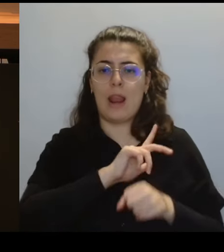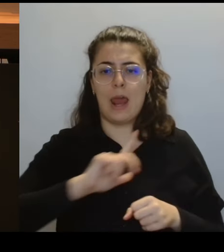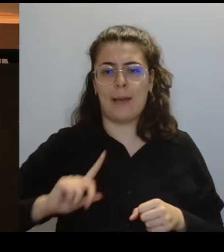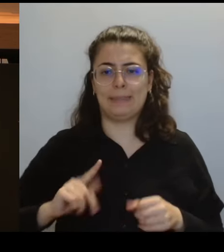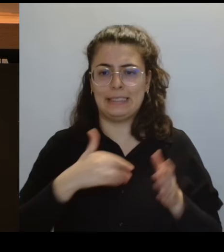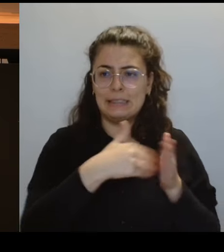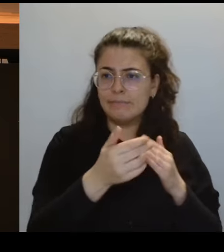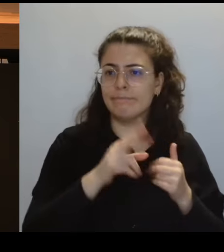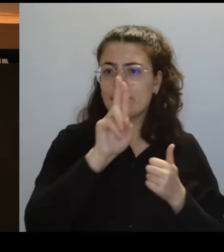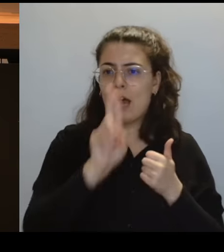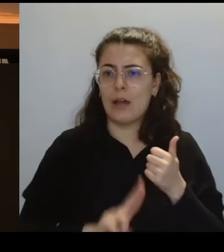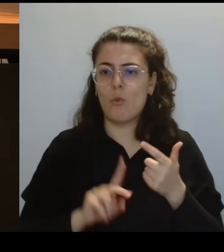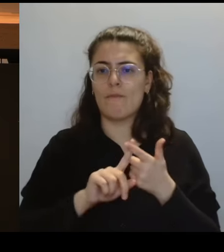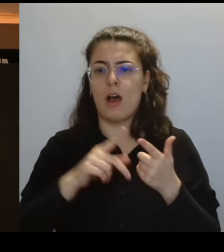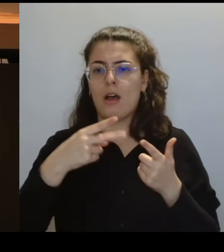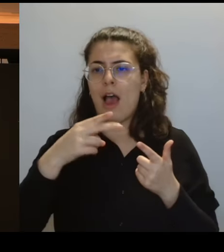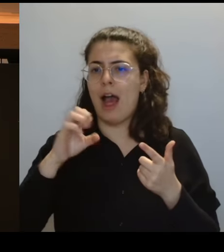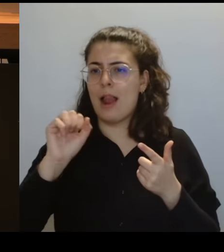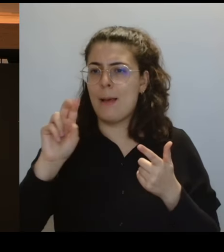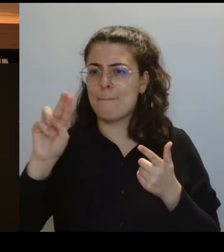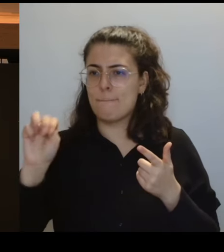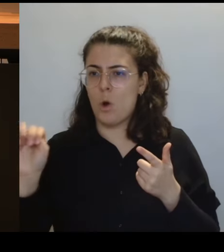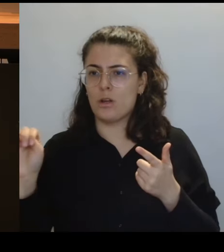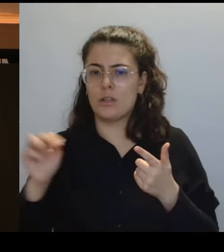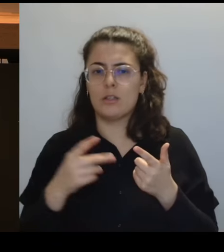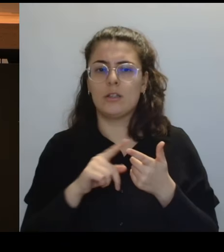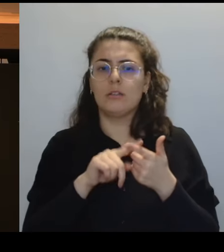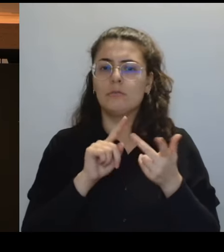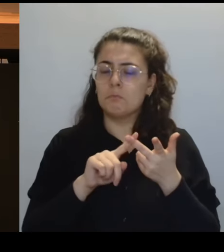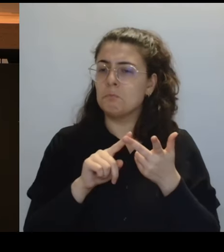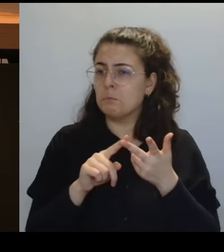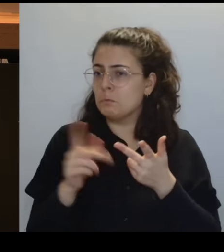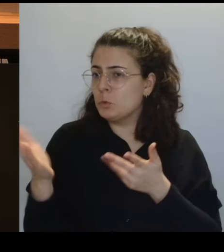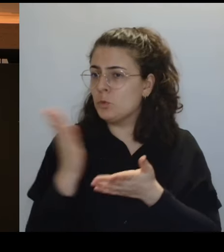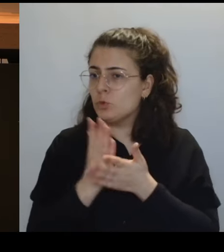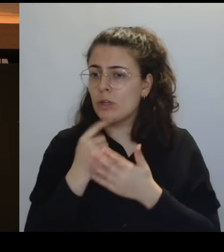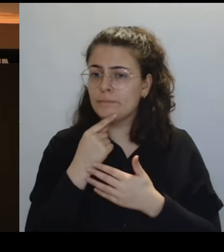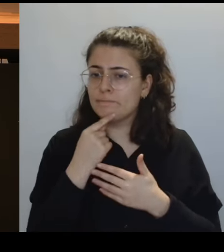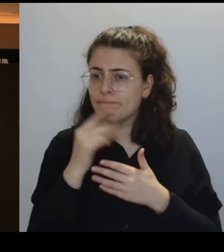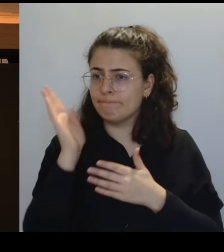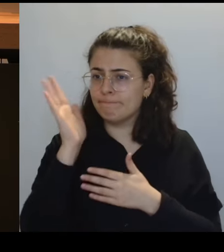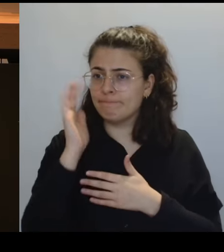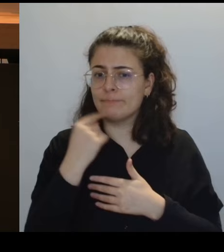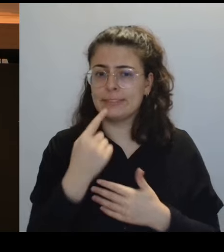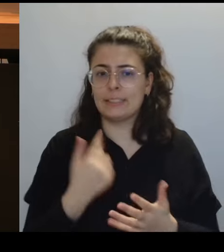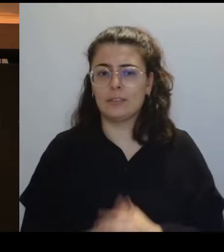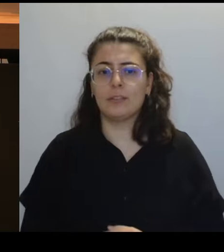Das haben Sie auch in Ihrem Redebeitrag gerade zum Ausdruck gebracht. Schauen wir doch mal genauer hin in diese Städte.